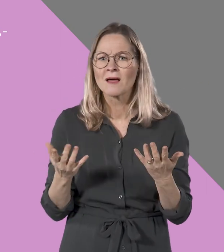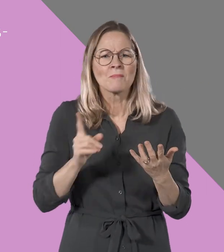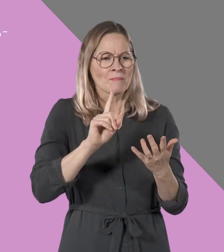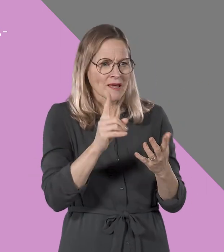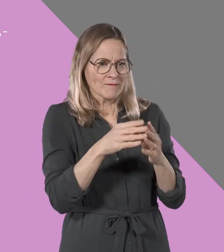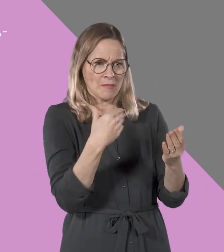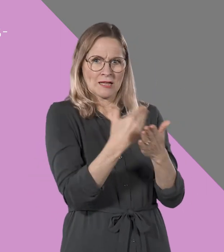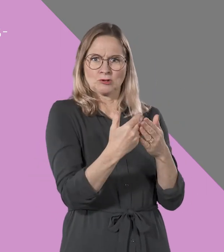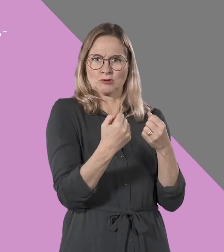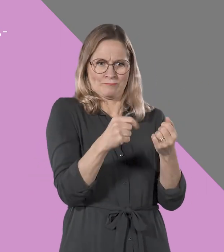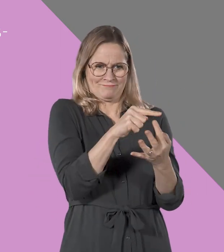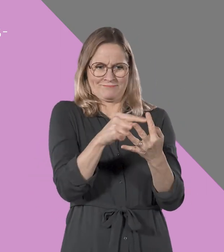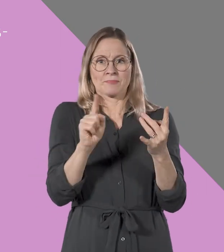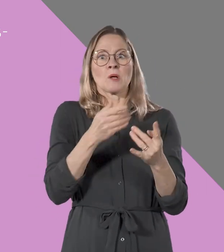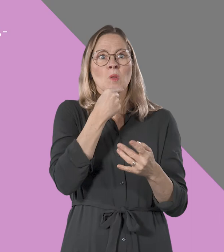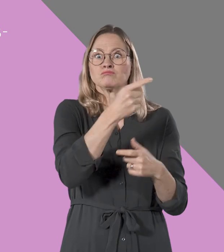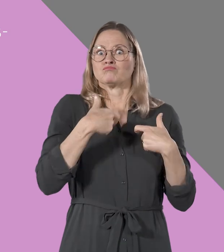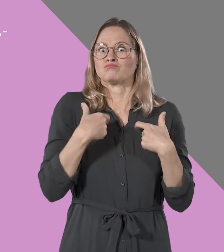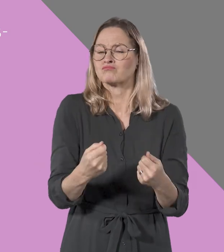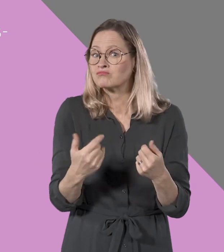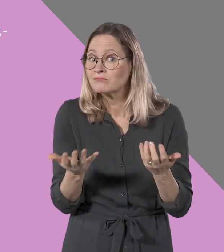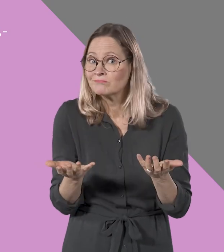Mitkä vapaaehtoistehtävät kiinnostavat nuoria?